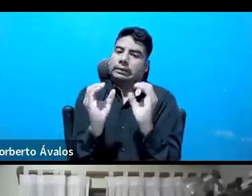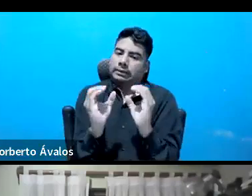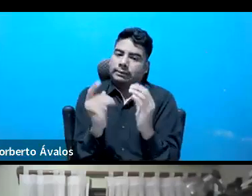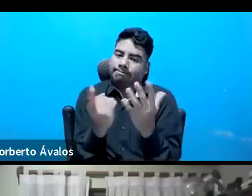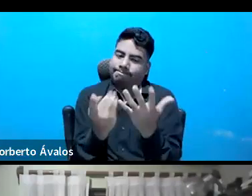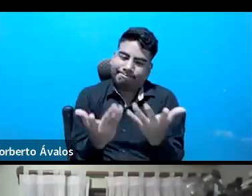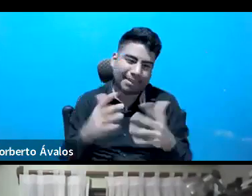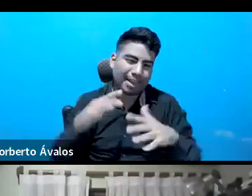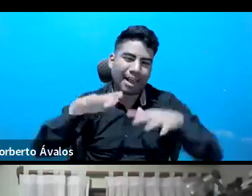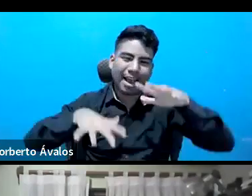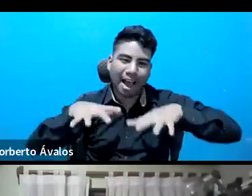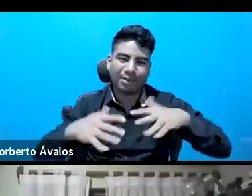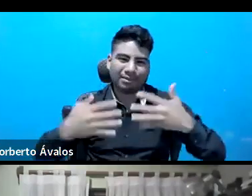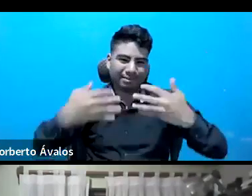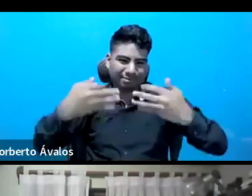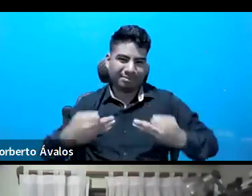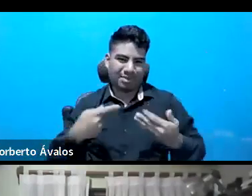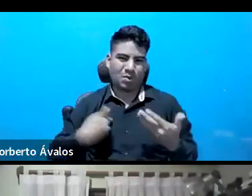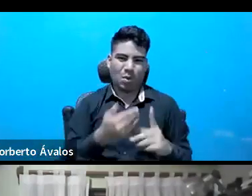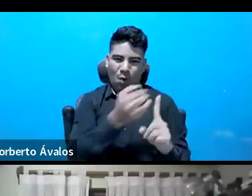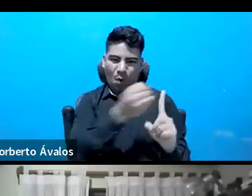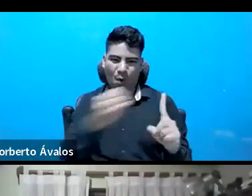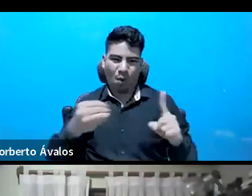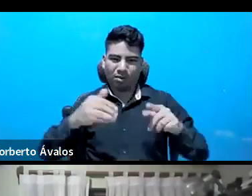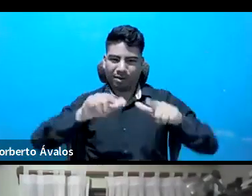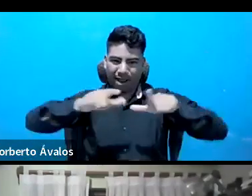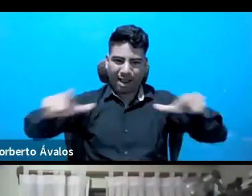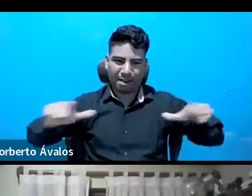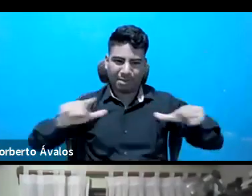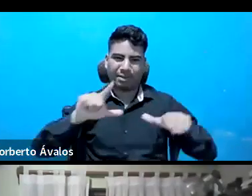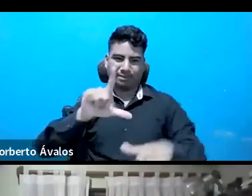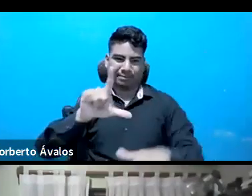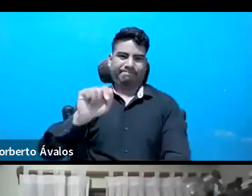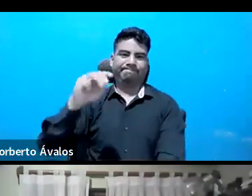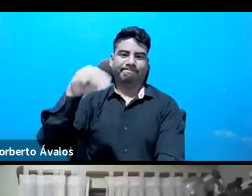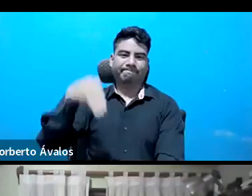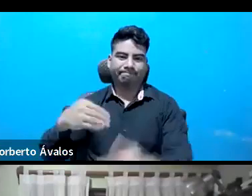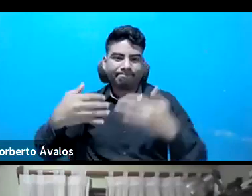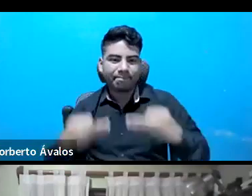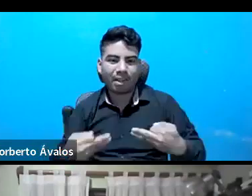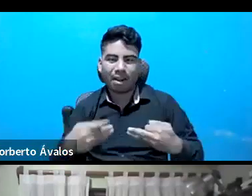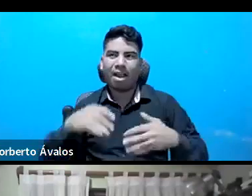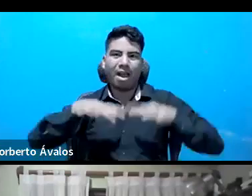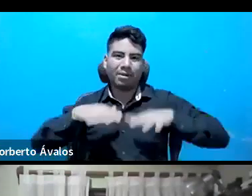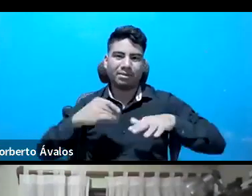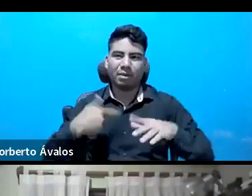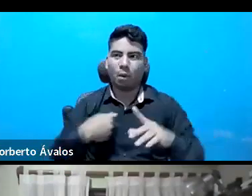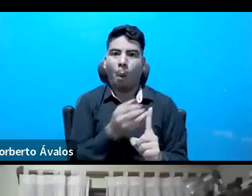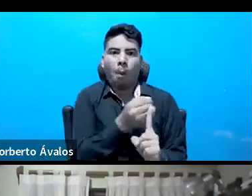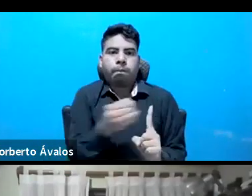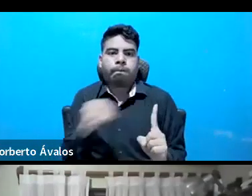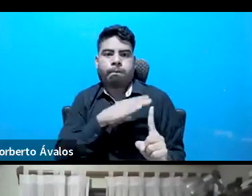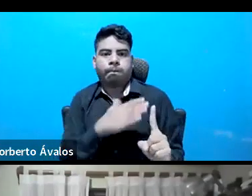Fuentic-tok Oyuno Fuenti-toc Este son a veces no, no cumplen con la gran gramática de la lengua. De señas